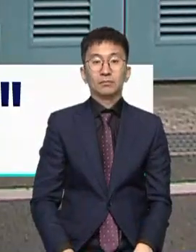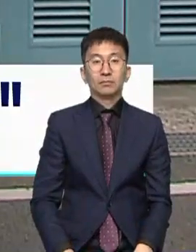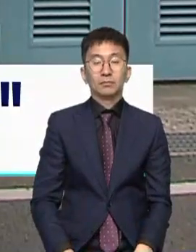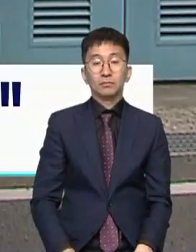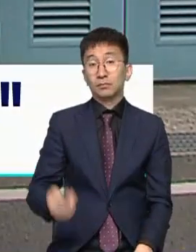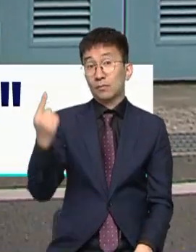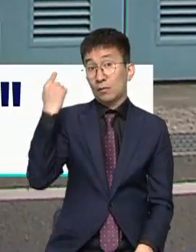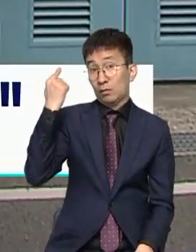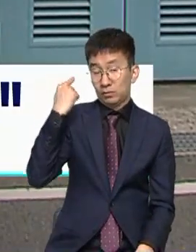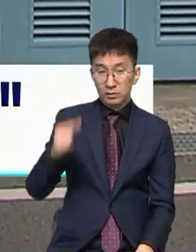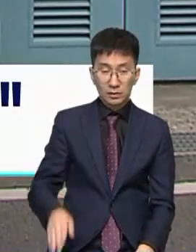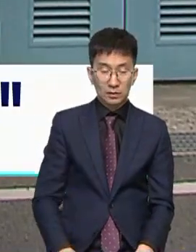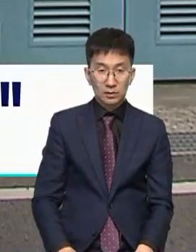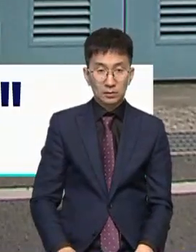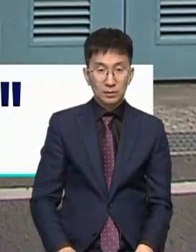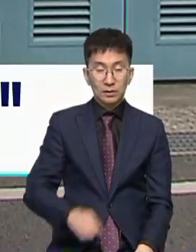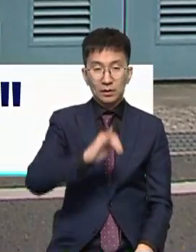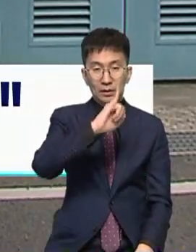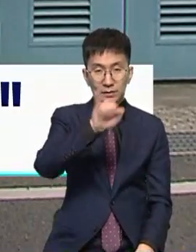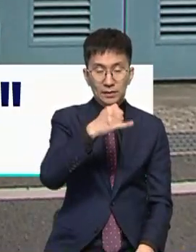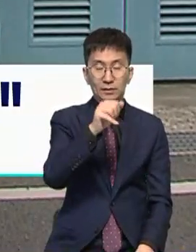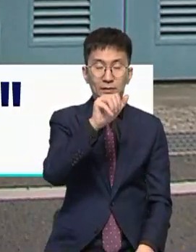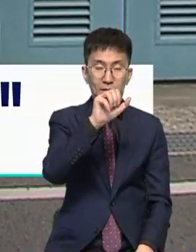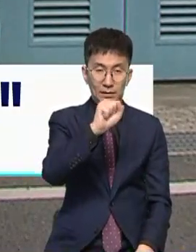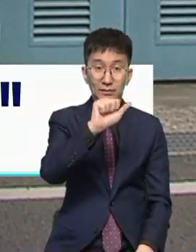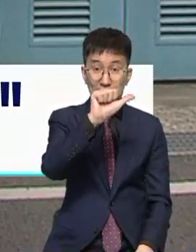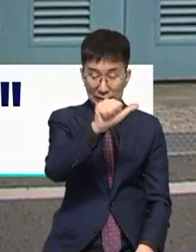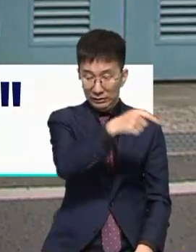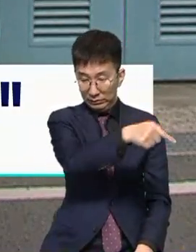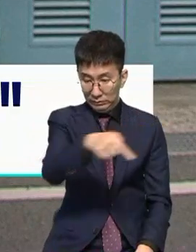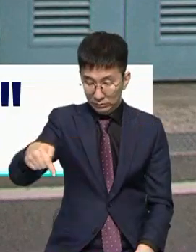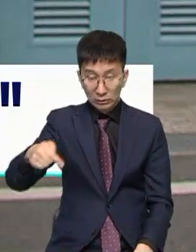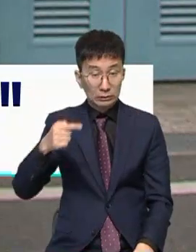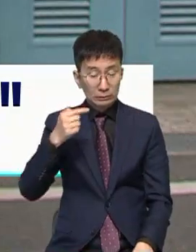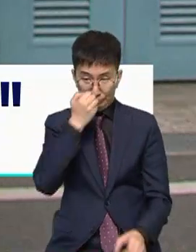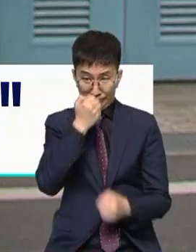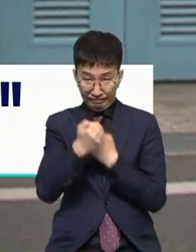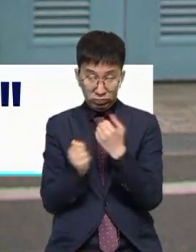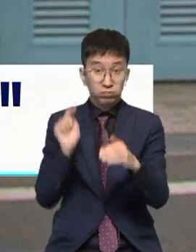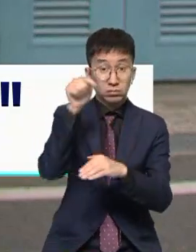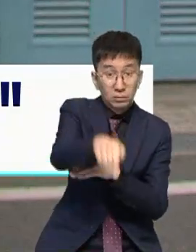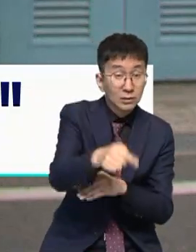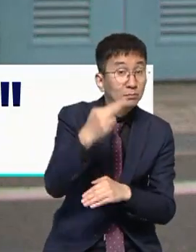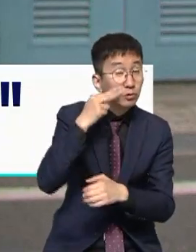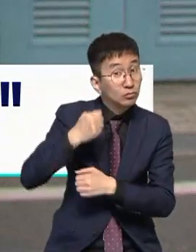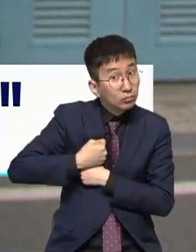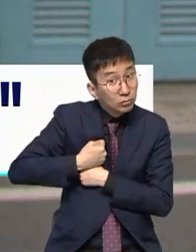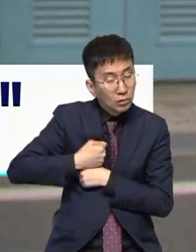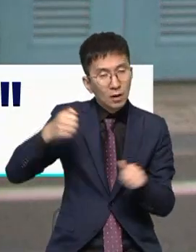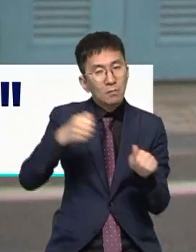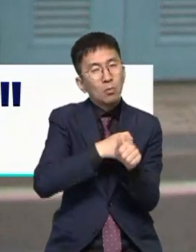(앵커) 어제 판문점 공동경비구역에서 무단으로 월북한 미군 병사는 폭행 등으로 입건된 전력이 있는 이등병으로 확인됐습니다.